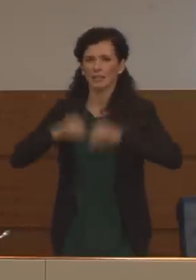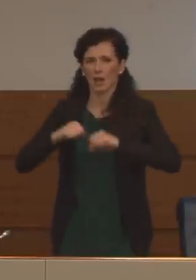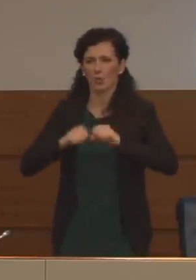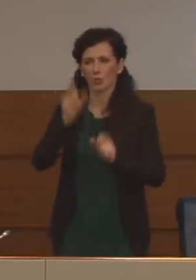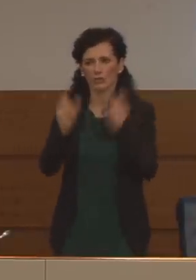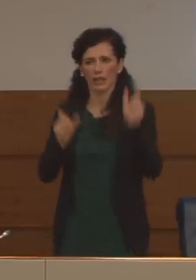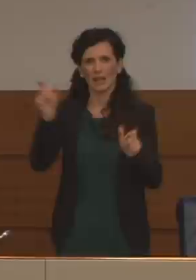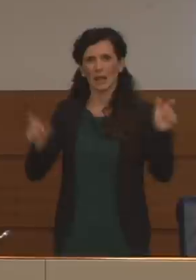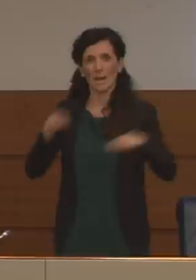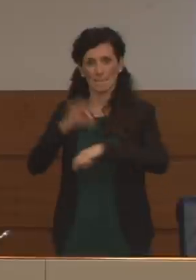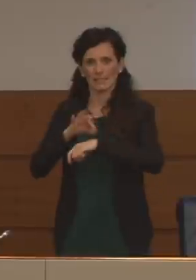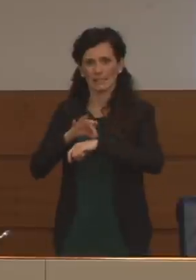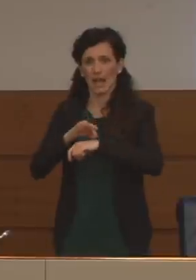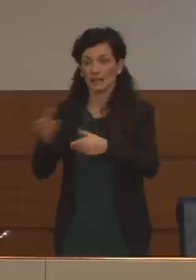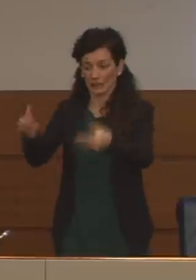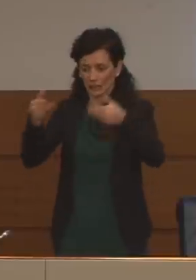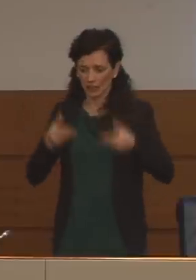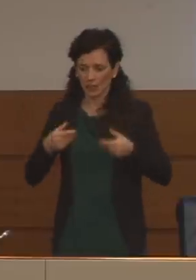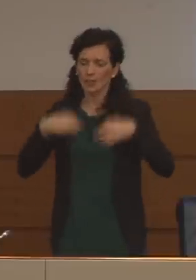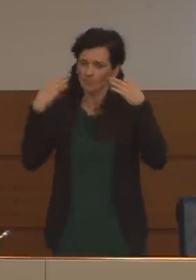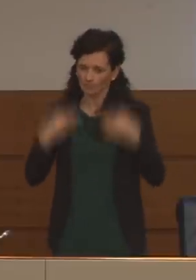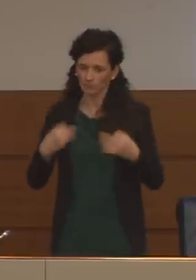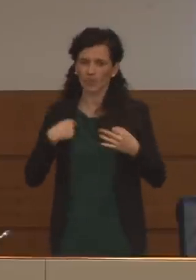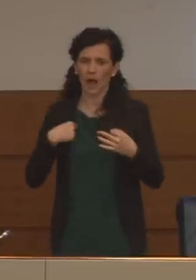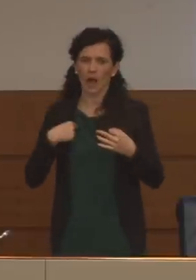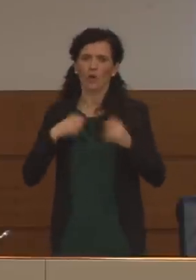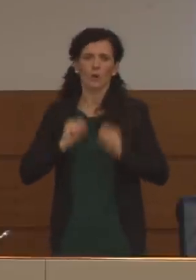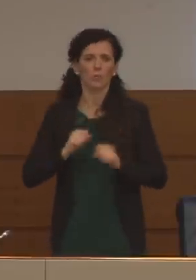questi dati potremmo essere più precisi. Quindi in questo momento purtroppo